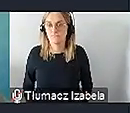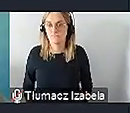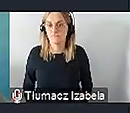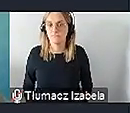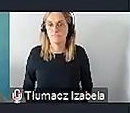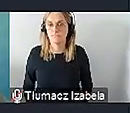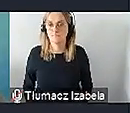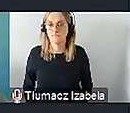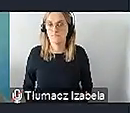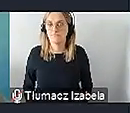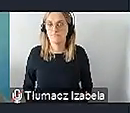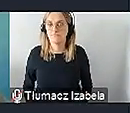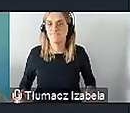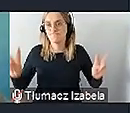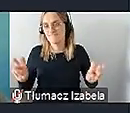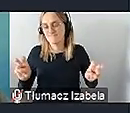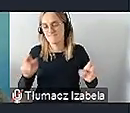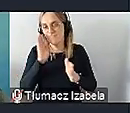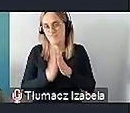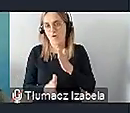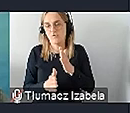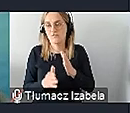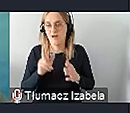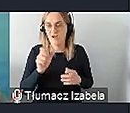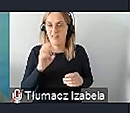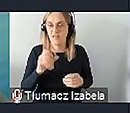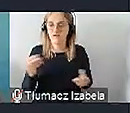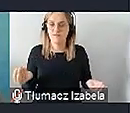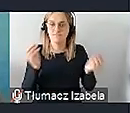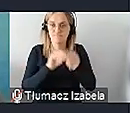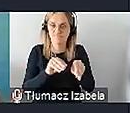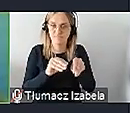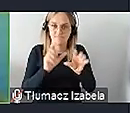Pani Katarzyna: "Mówiąc wprost - złożenie puzzli".